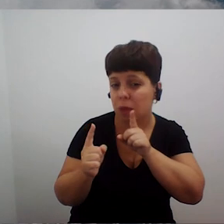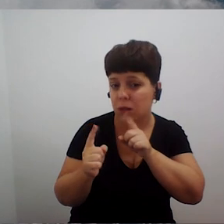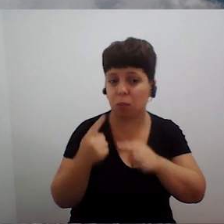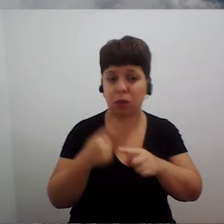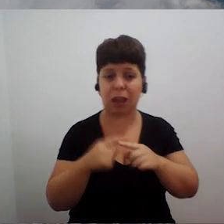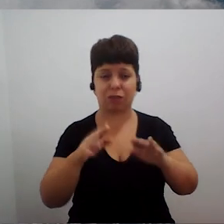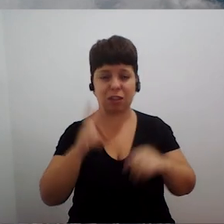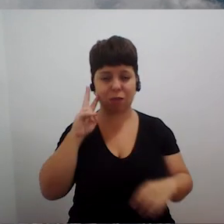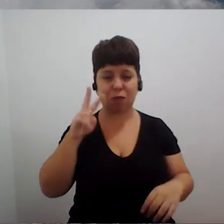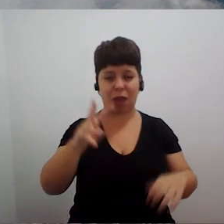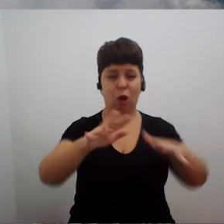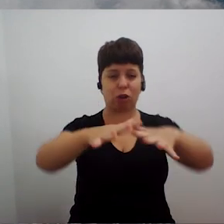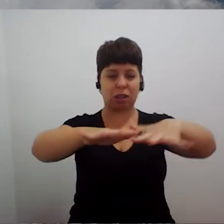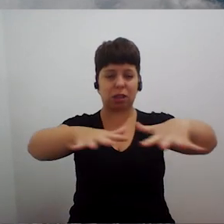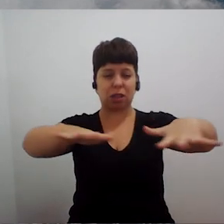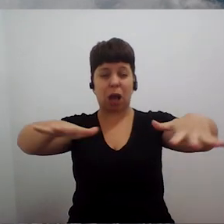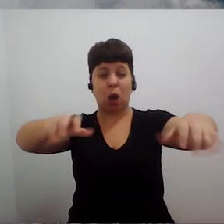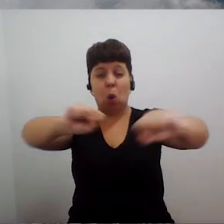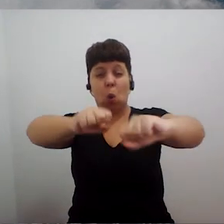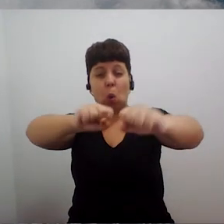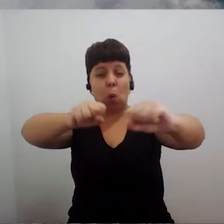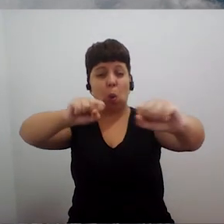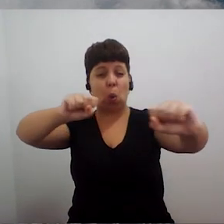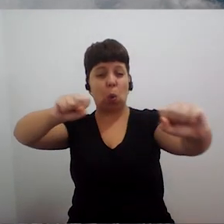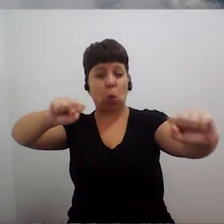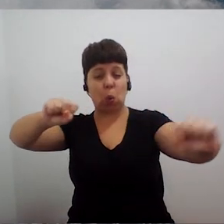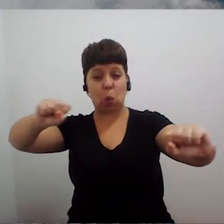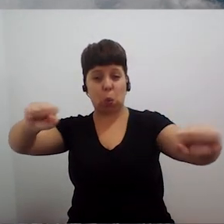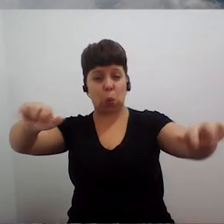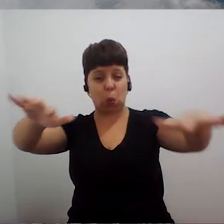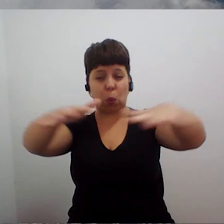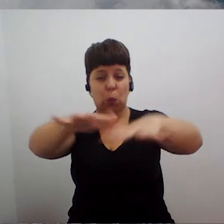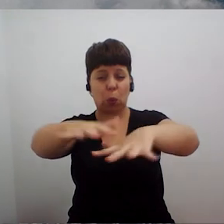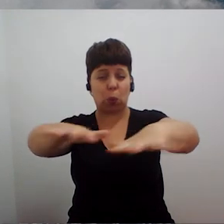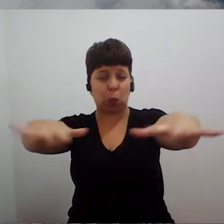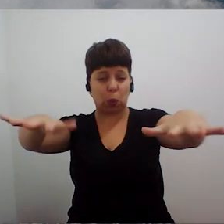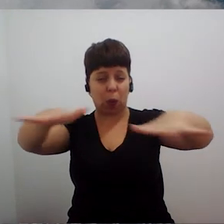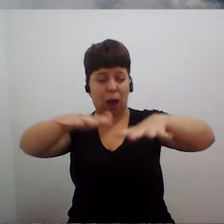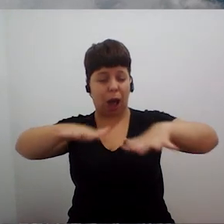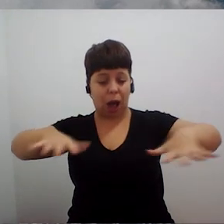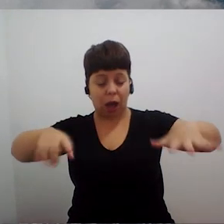porque pra quem vê o oceano, enxerga aquela enormidade de água, de vida